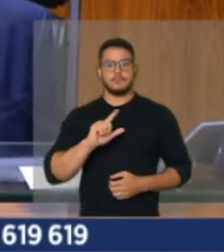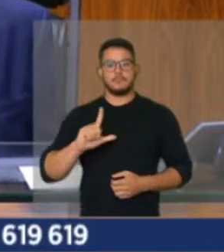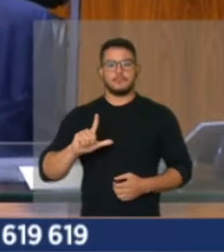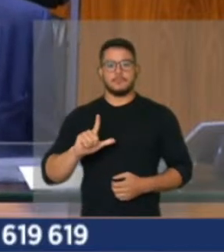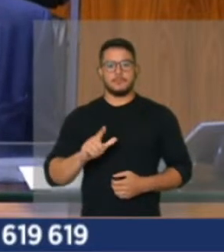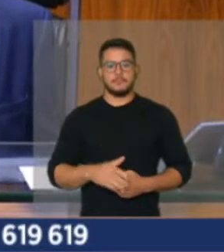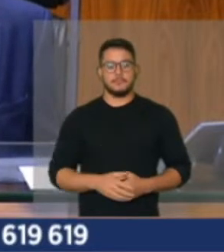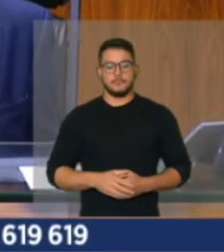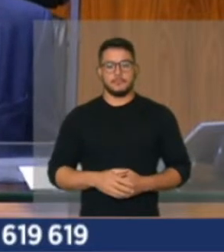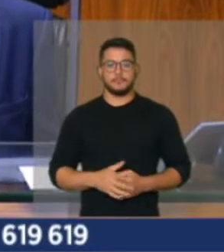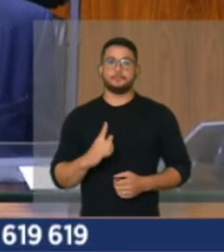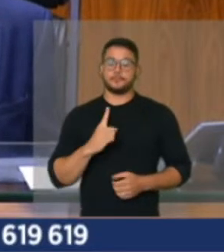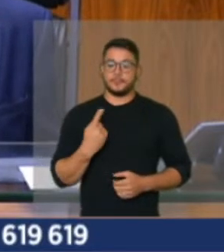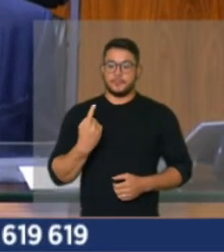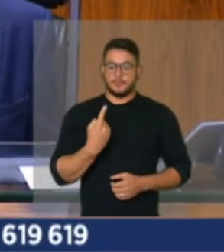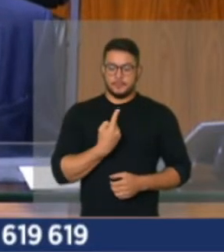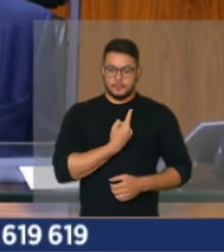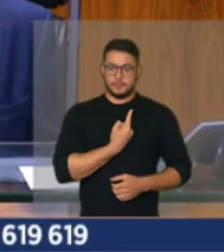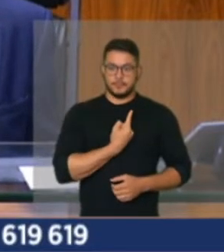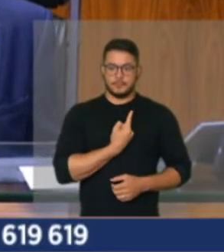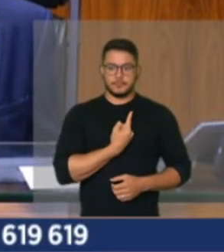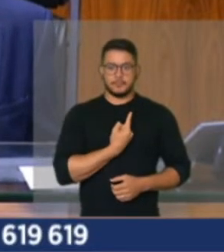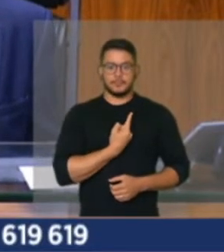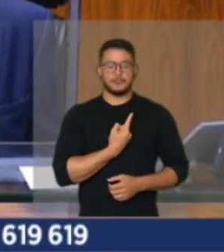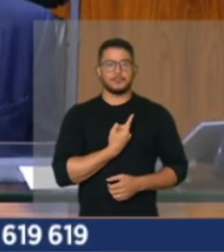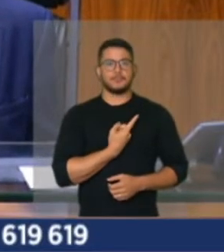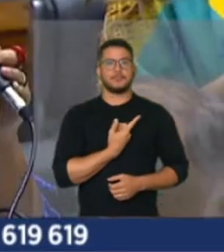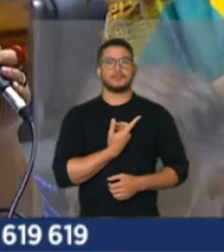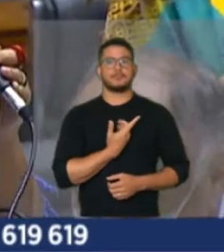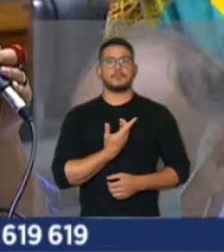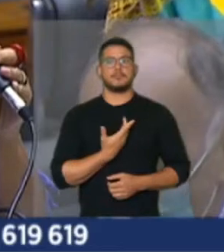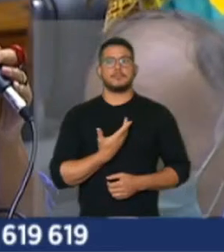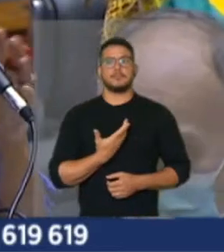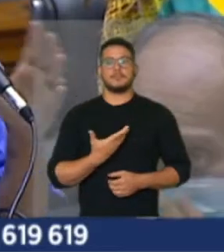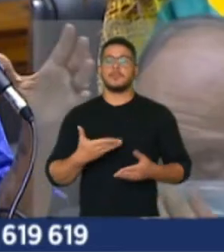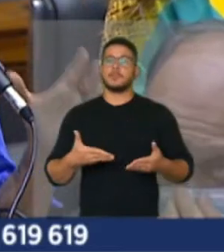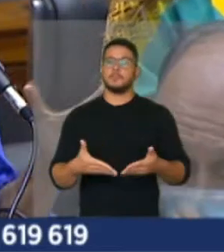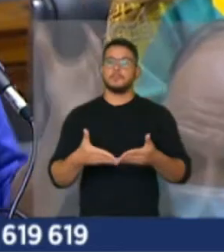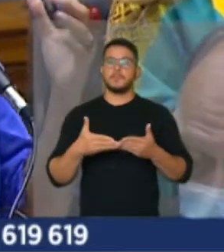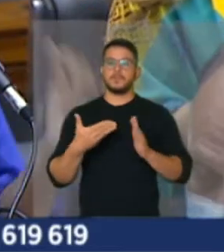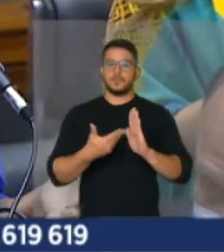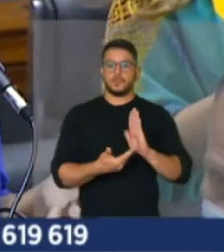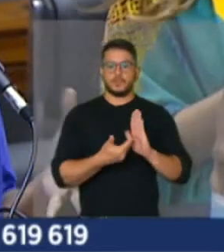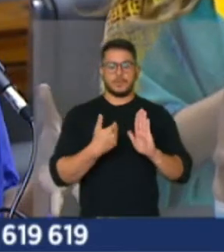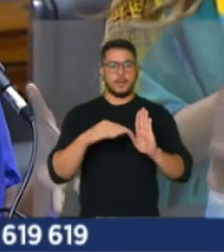APRESENTAR O REQUERIMENTO DE RETIRADA DE PAUTA O FIZEMOS PARA MANIFESTAR NOSSO DESEJO DE MAIS DEBATE. MAS JÁ QUE A